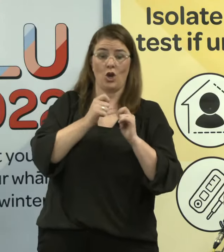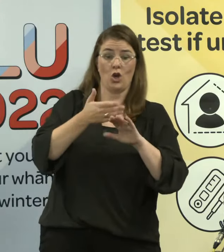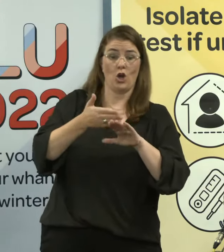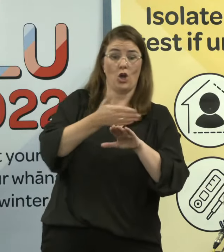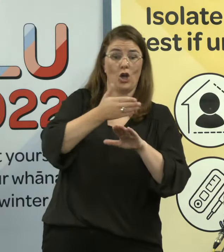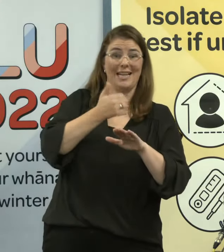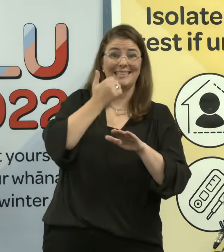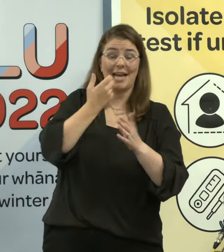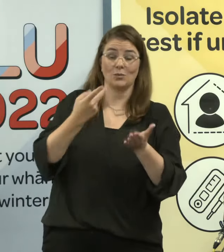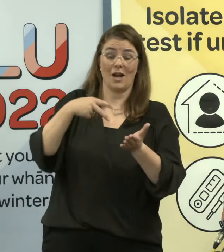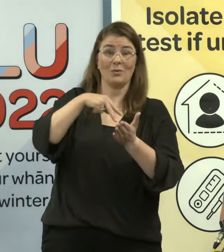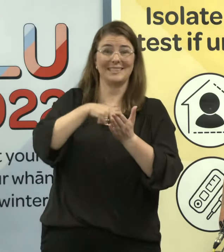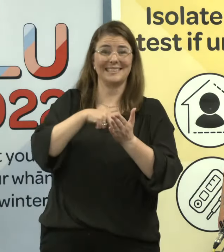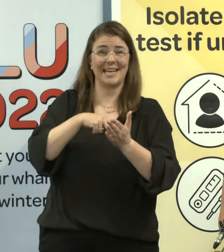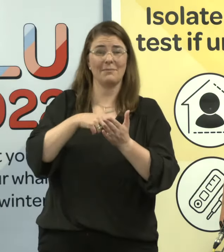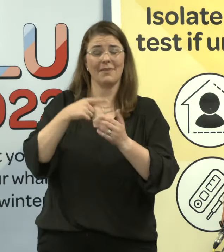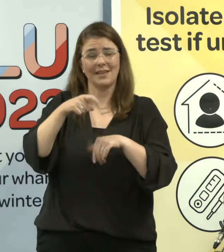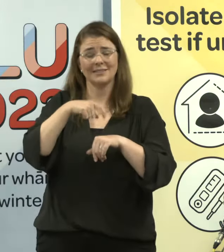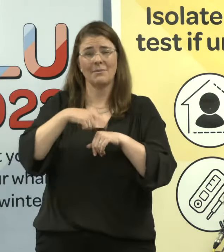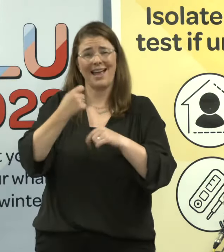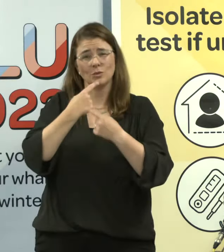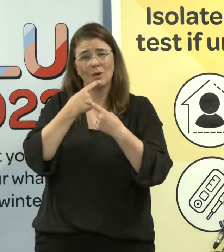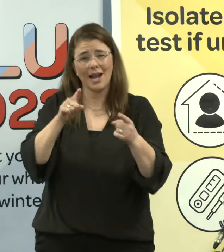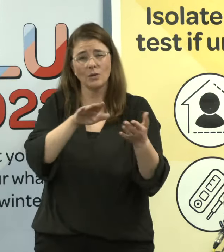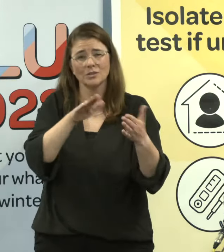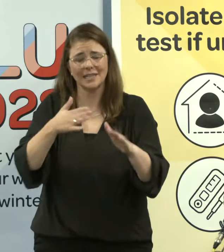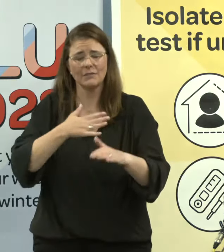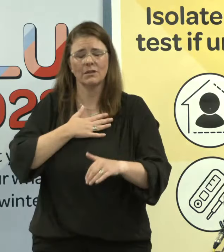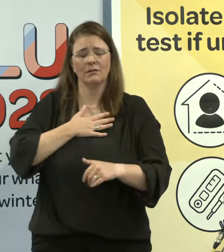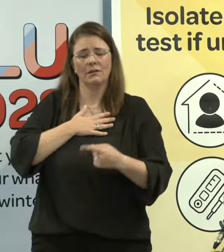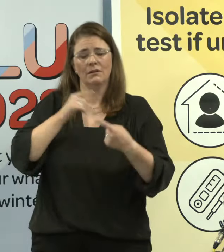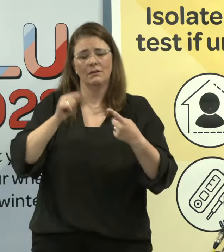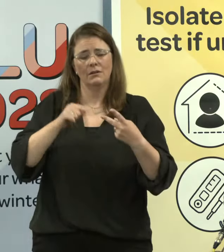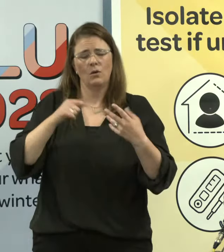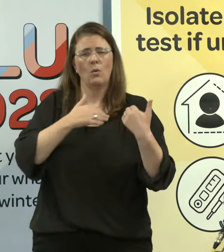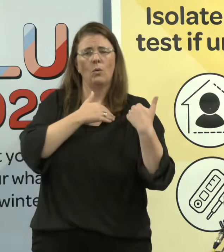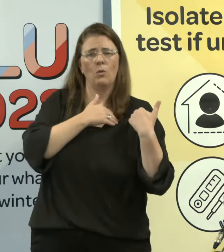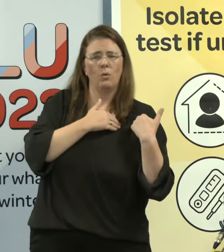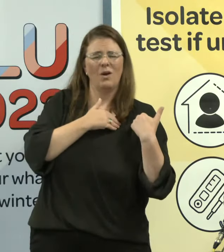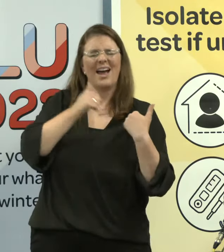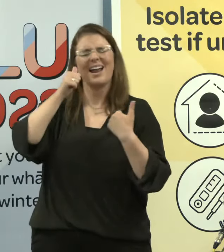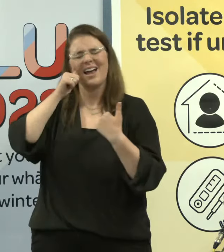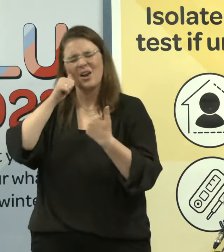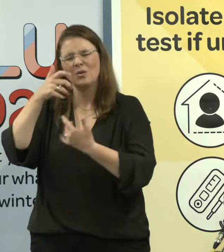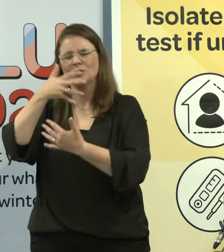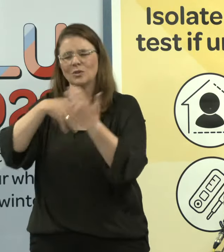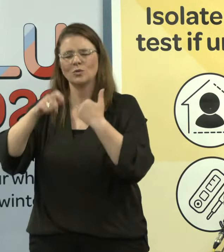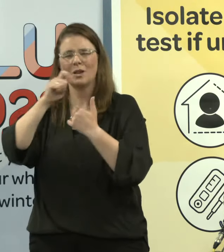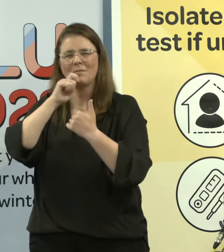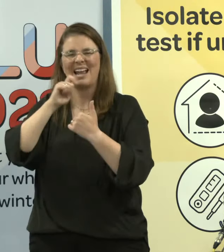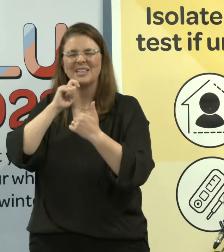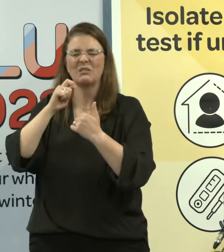No reira ka whakaaro ahau ahakoa he aitua nga mate katoa, he